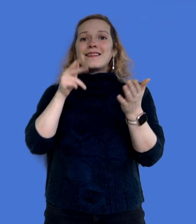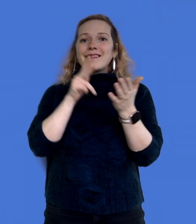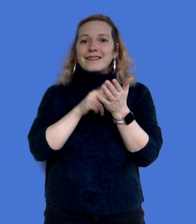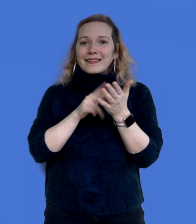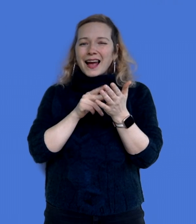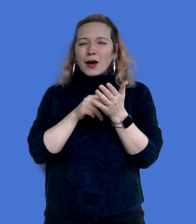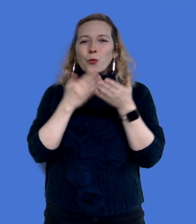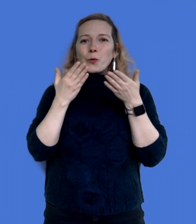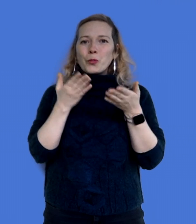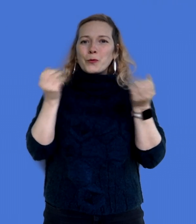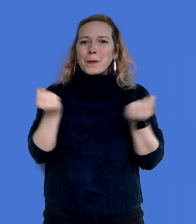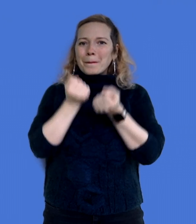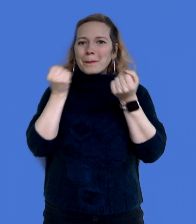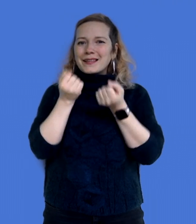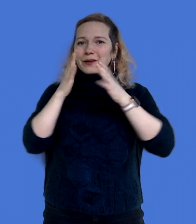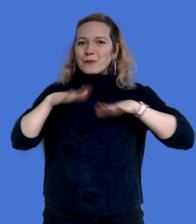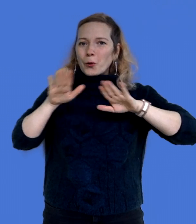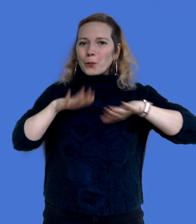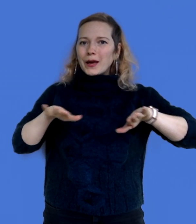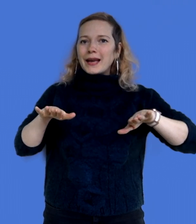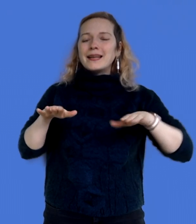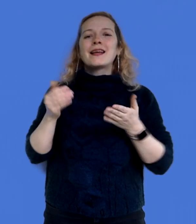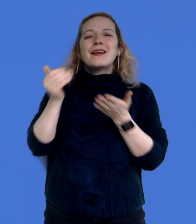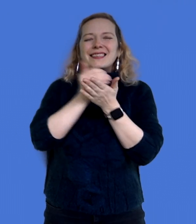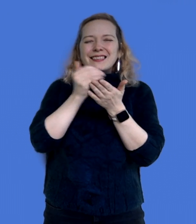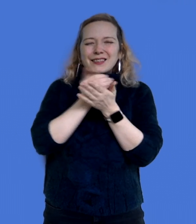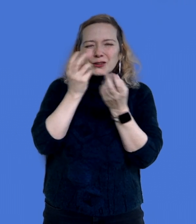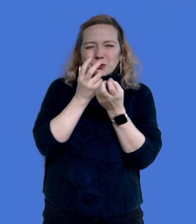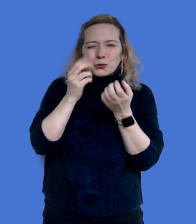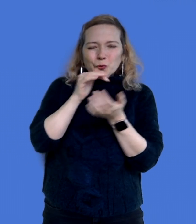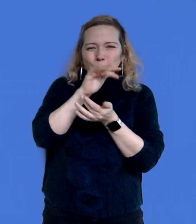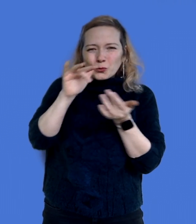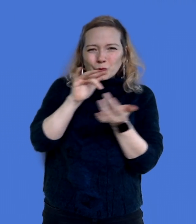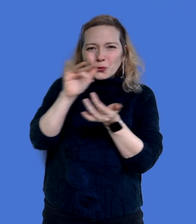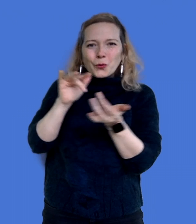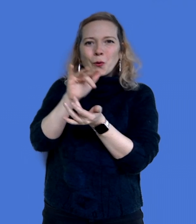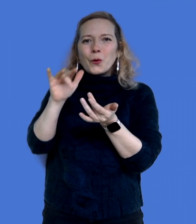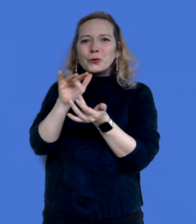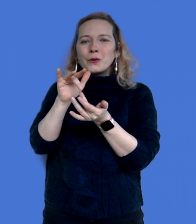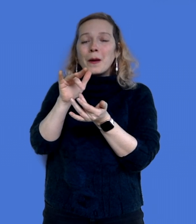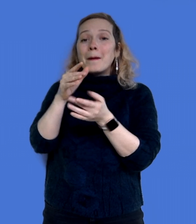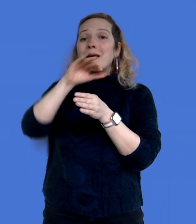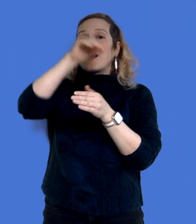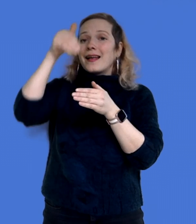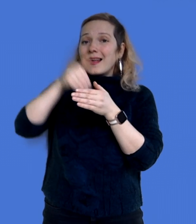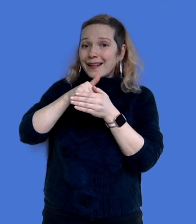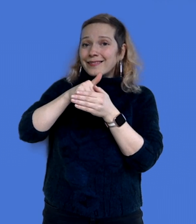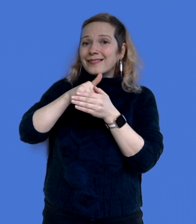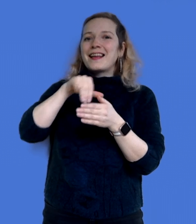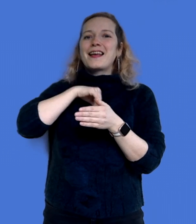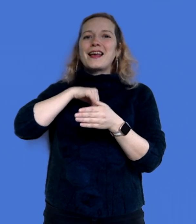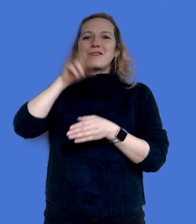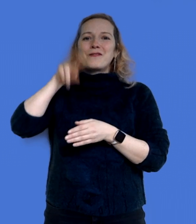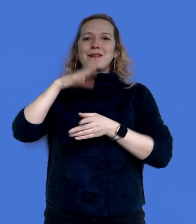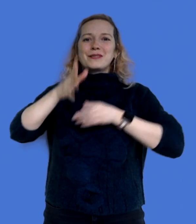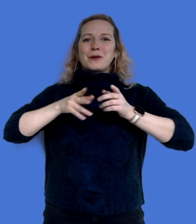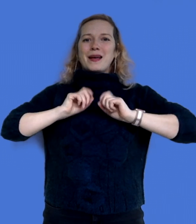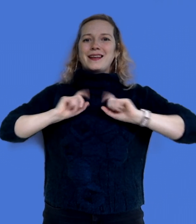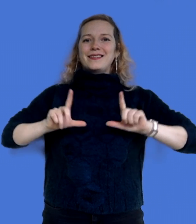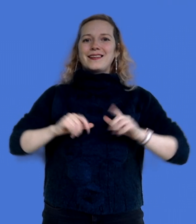Daarom zijn we bezig met de voorbereiding van de schattenzoektocht met Vlaamse Gebarentaal.